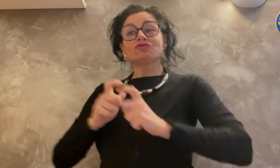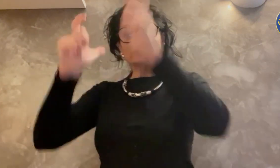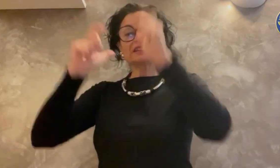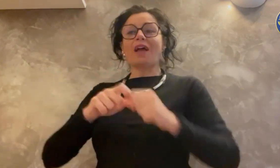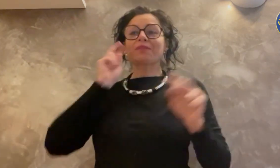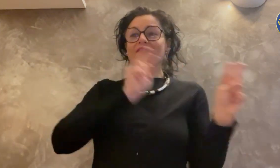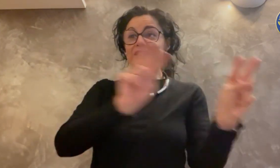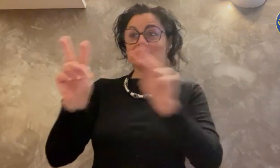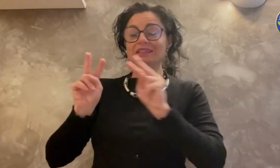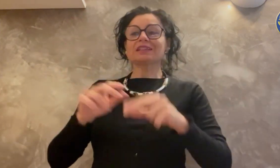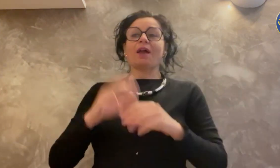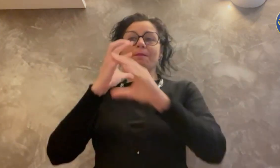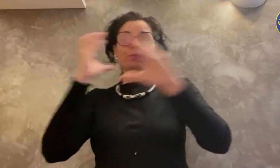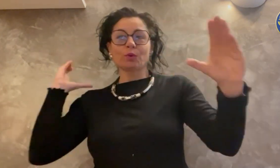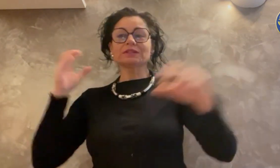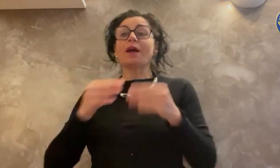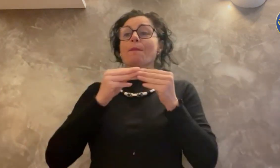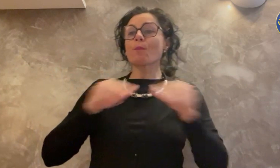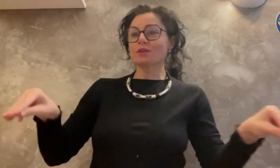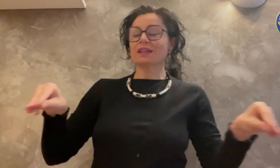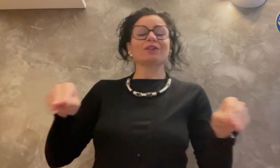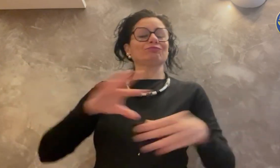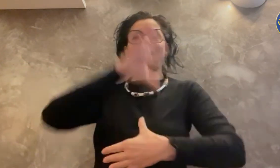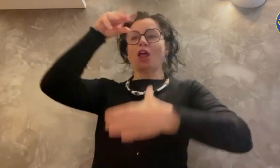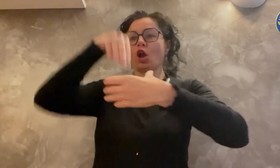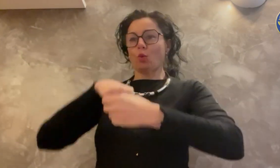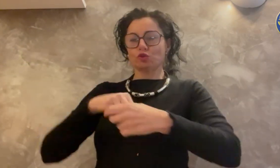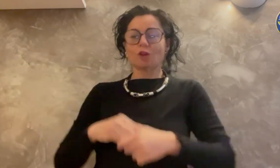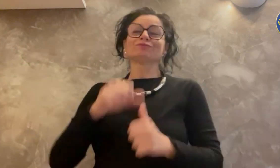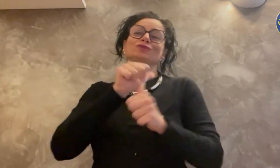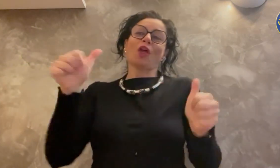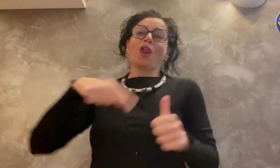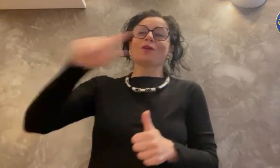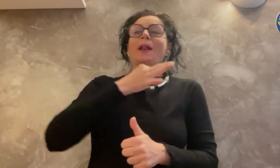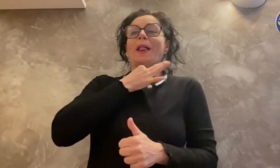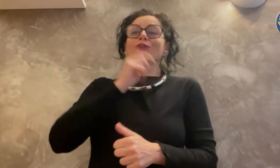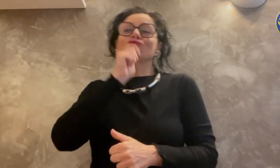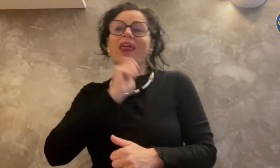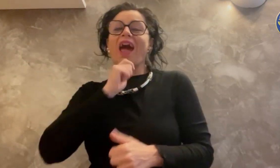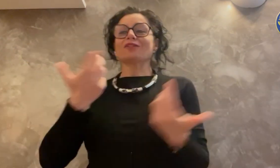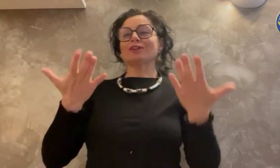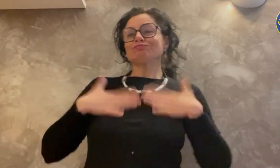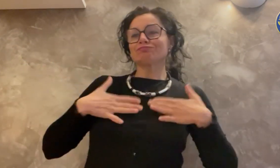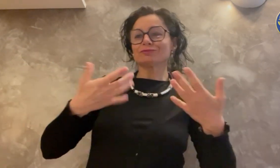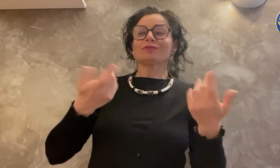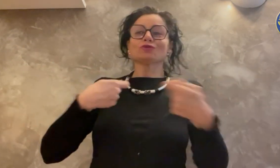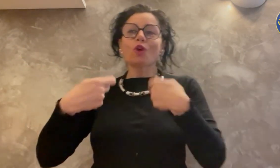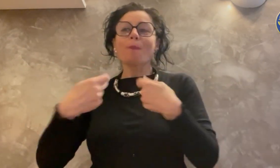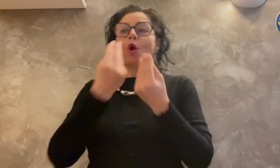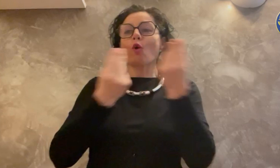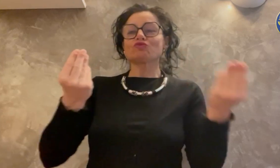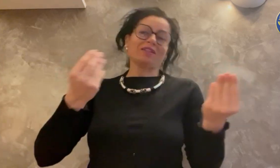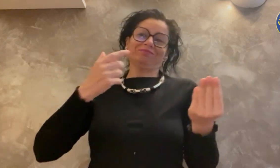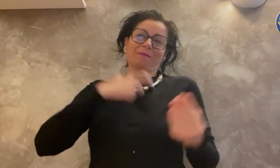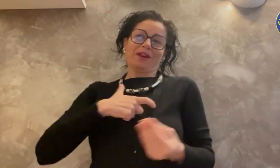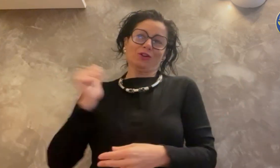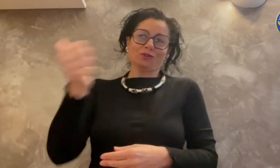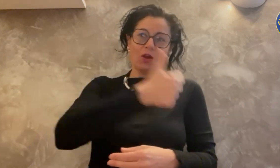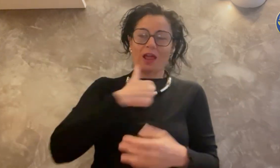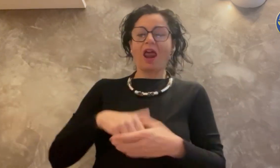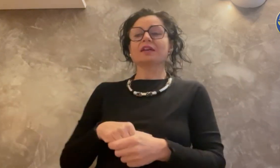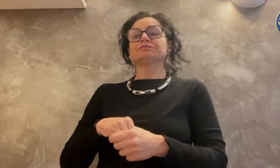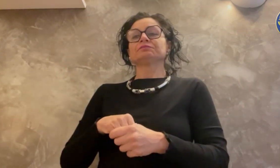Quindi i prezzi delle gite, le visite, i pullman e i musei sono inclusi nel pacchetto, invece i gelati, shopping e gadget sono spese personali, extra.